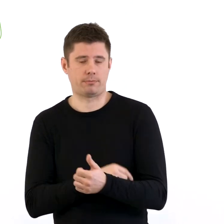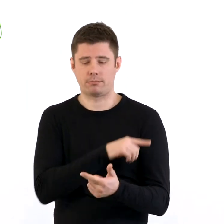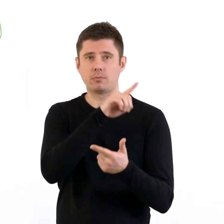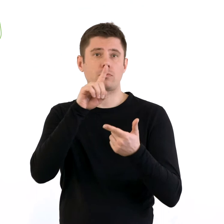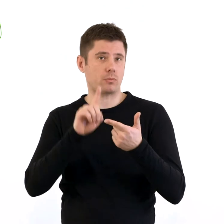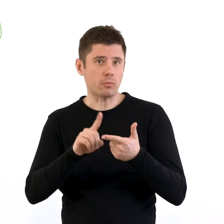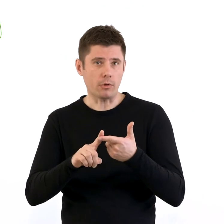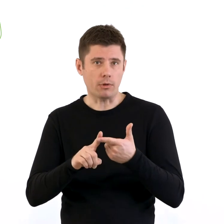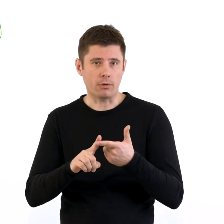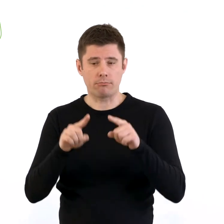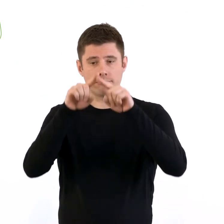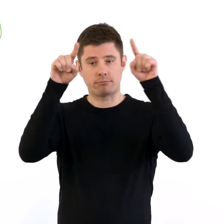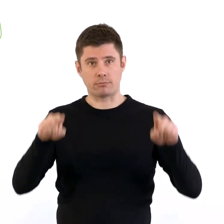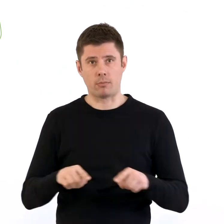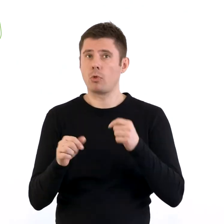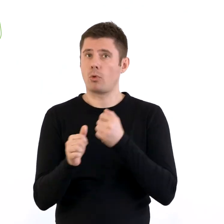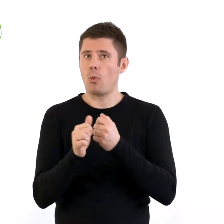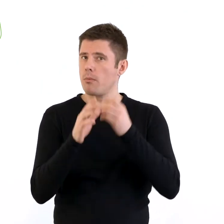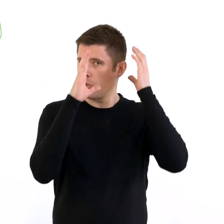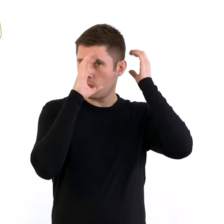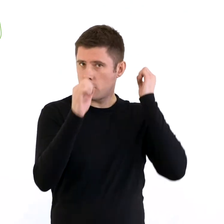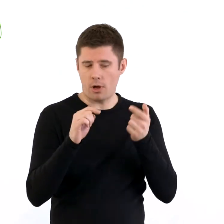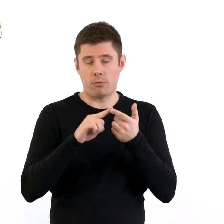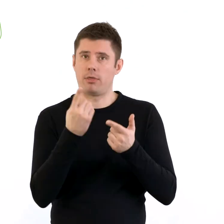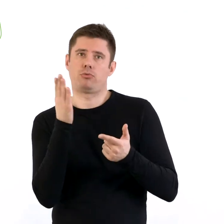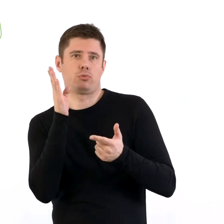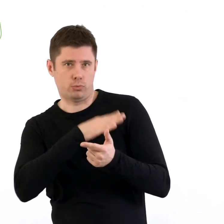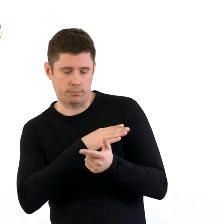akt notarialny – 1 egz.